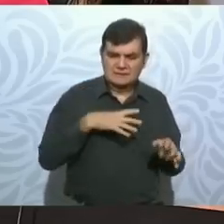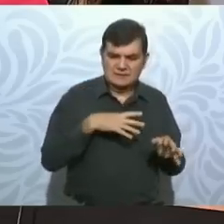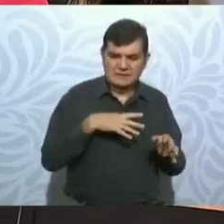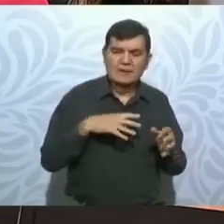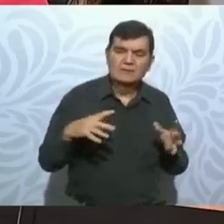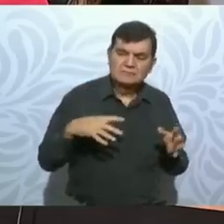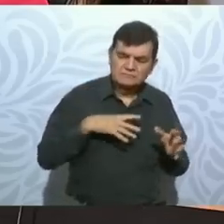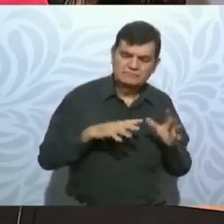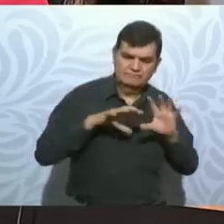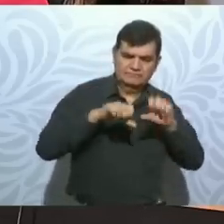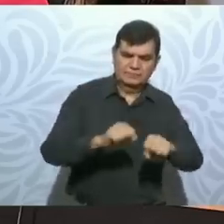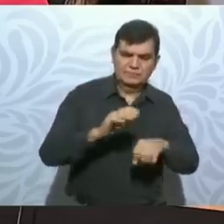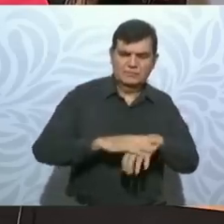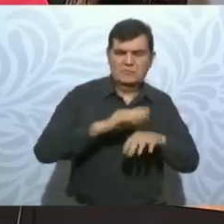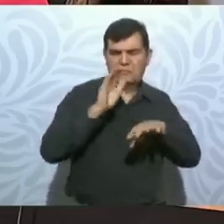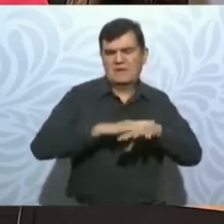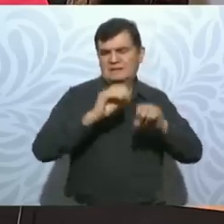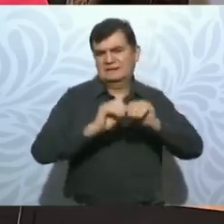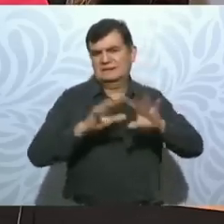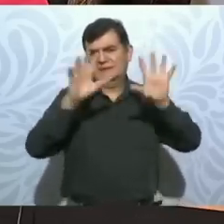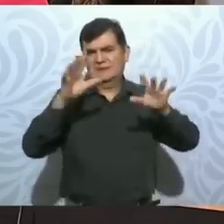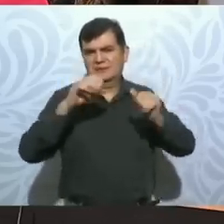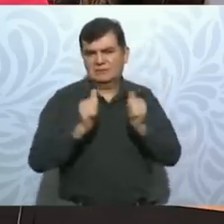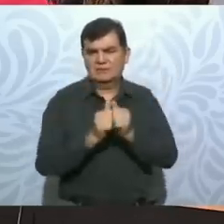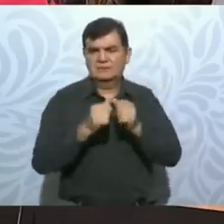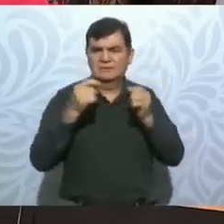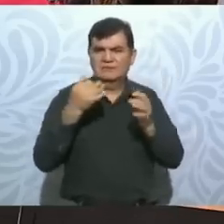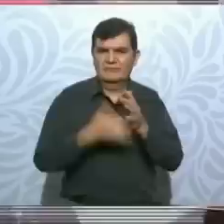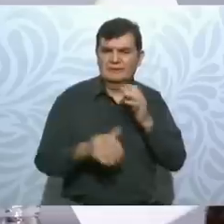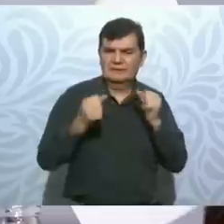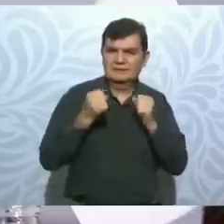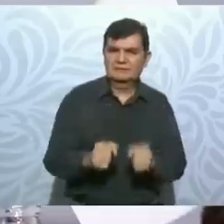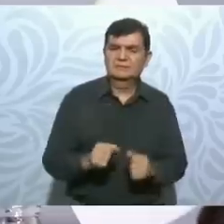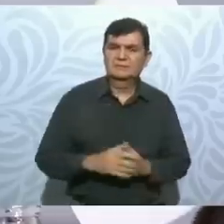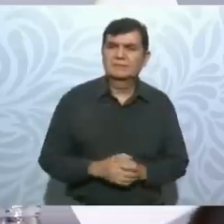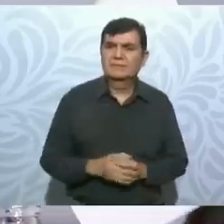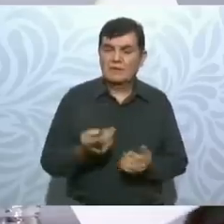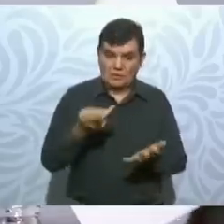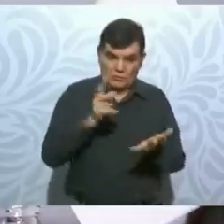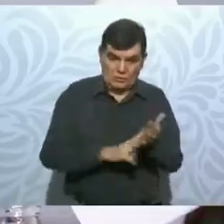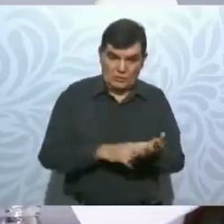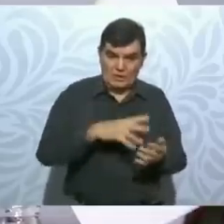tener acciones más eficaces en el combate a la inseguridad además de dar respuesta a los ejes y